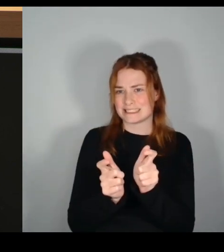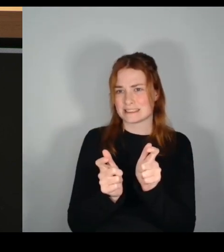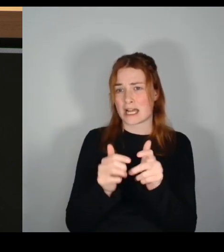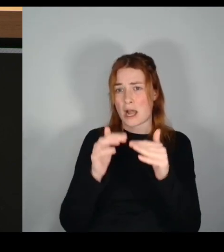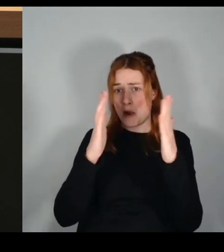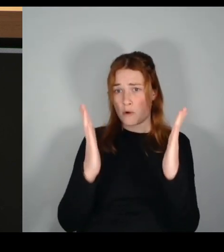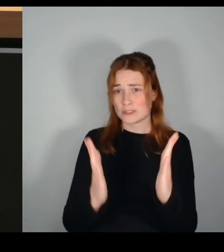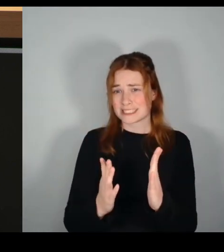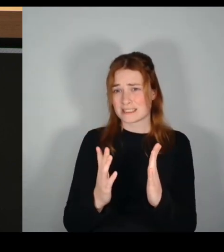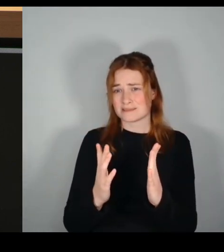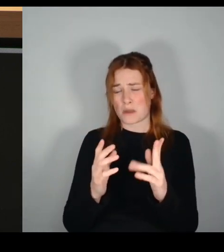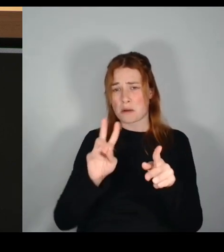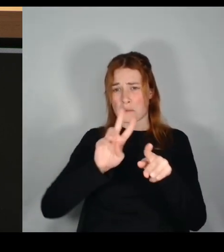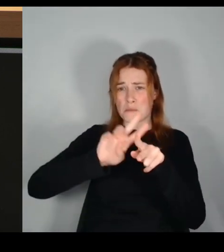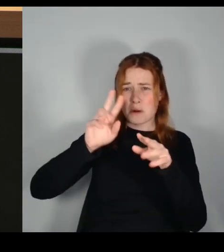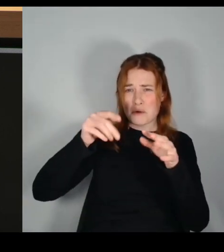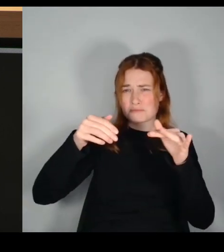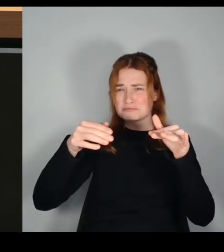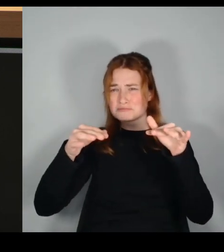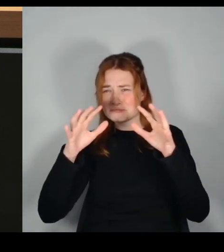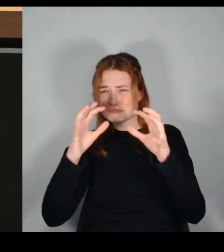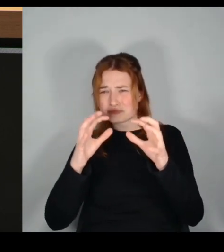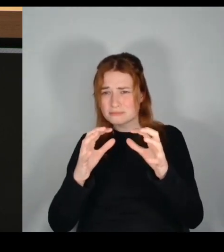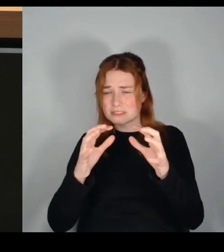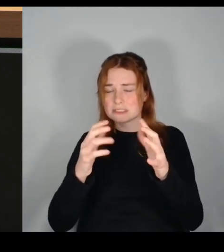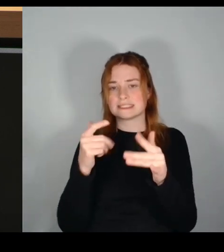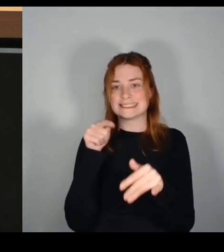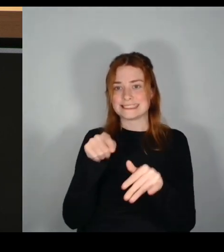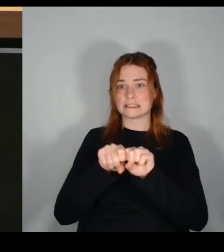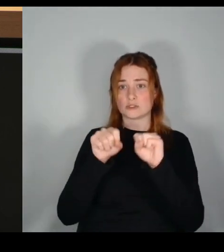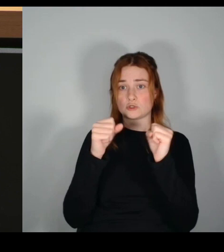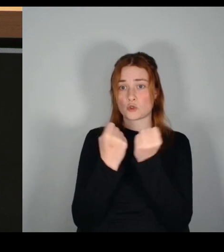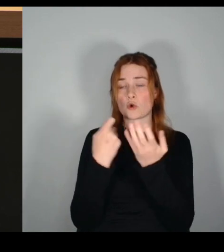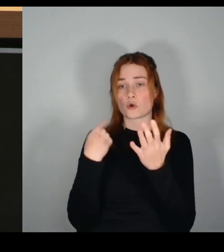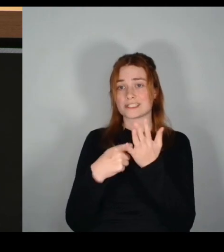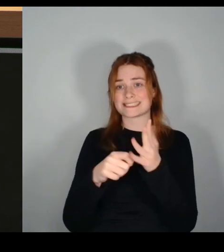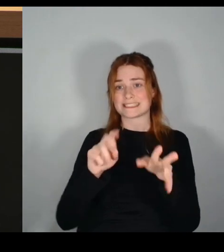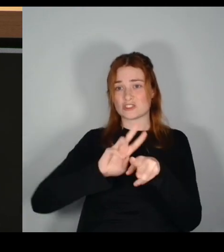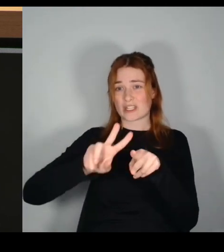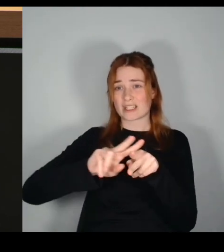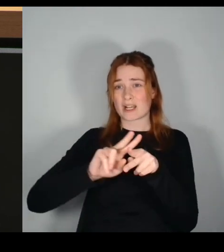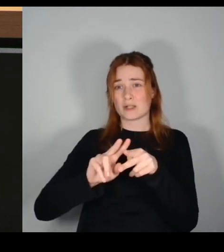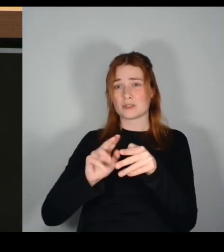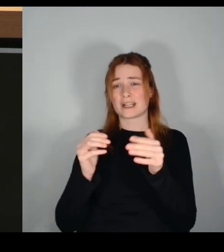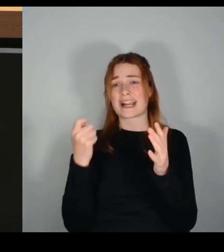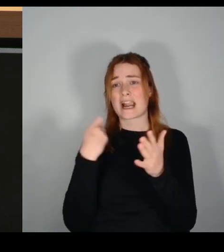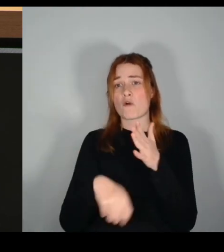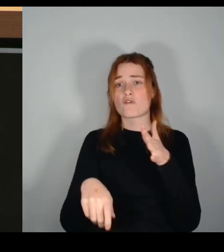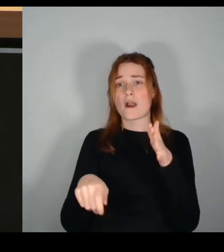Kosten für die Instandhaltung sogar über dem Kaufpreis. Der Kaufpreis ist aber für die Lage relativ erschwinglich.